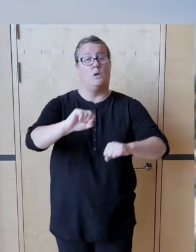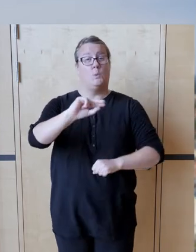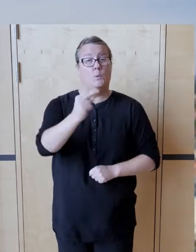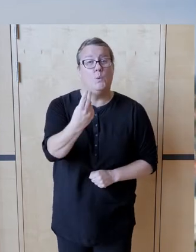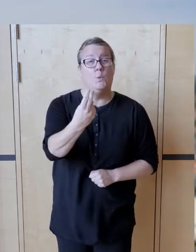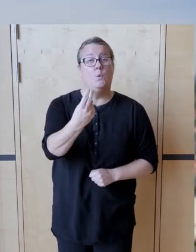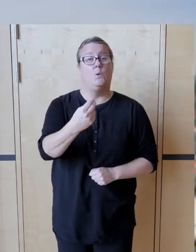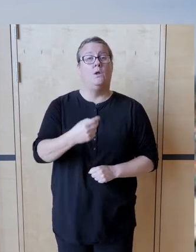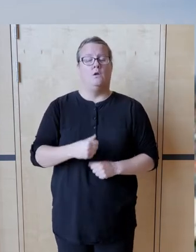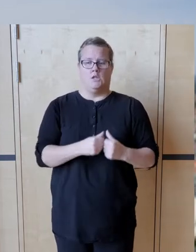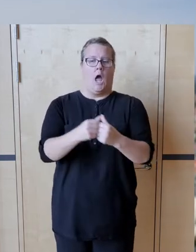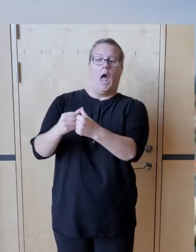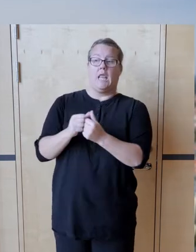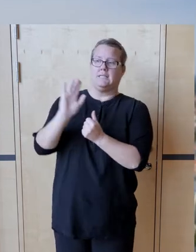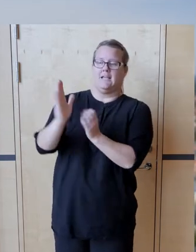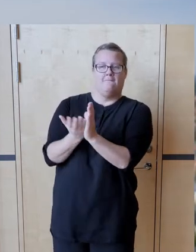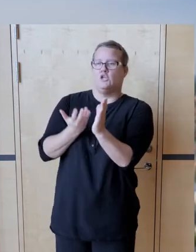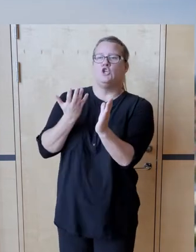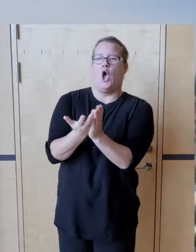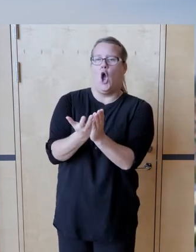Förslag Skulle försenade hela osv